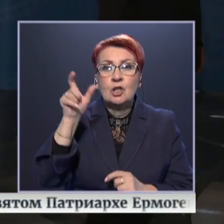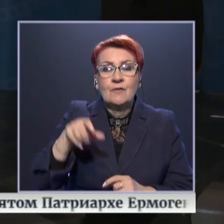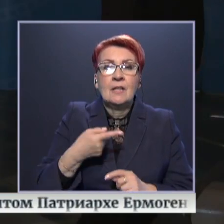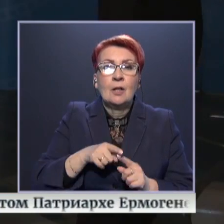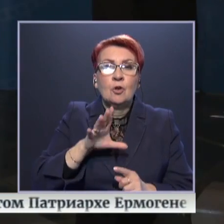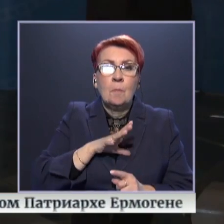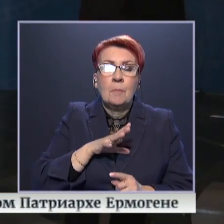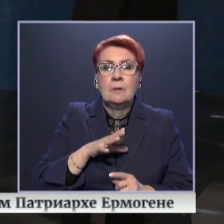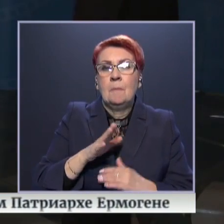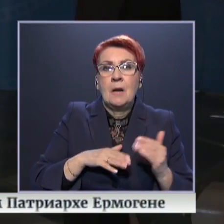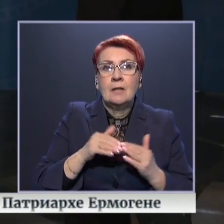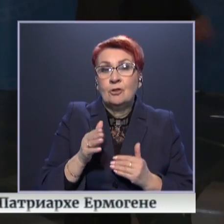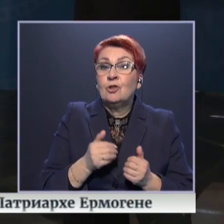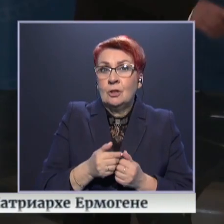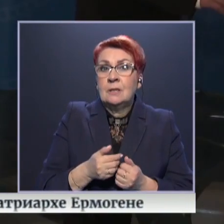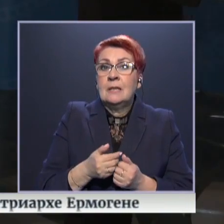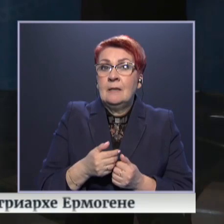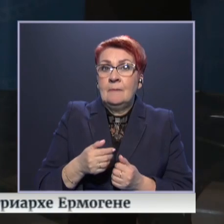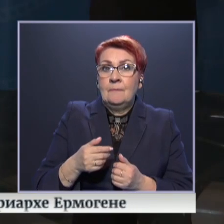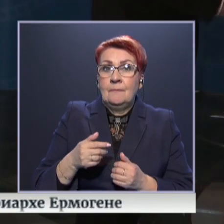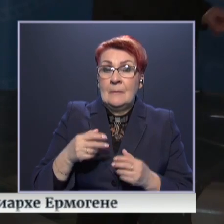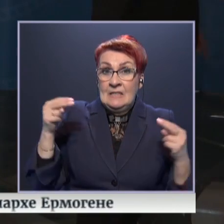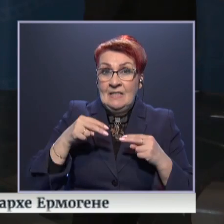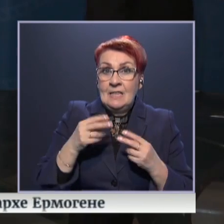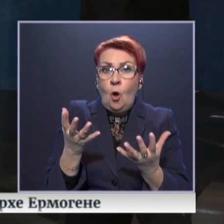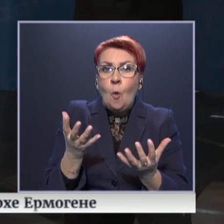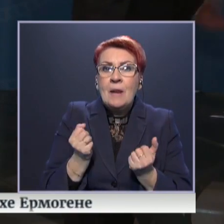свидетелем обретения Казанской иконы Божией матери и это